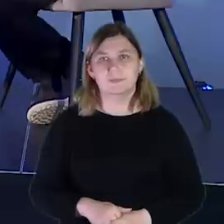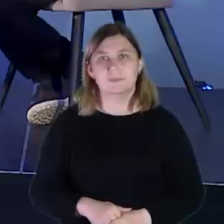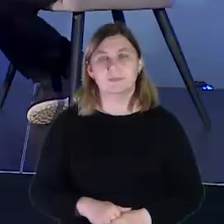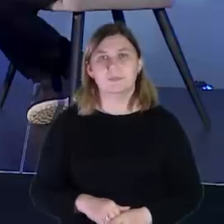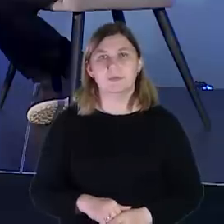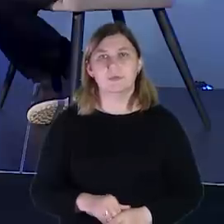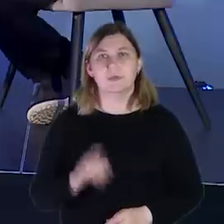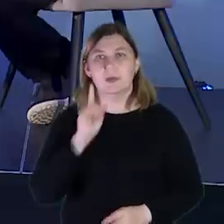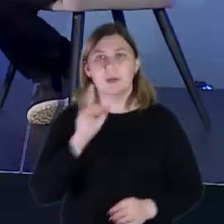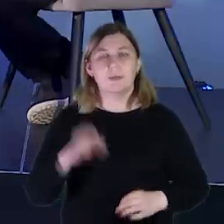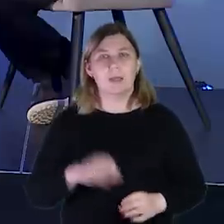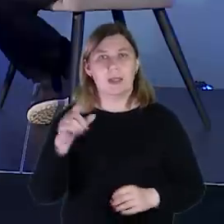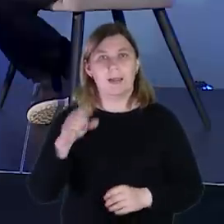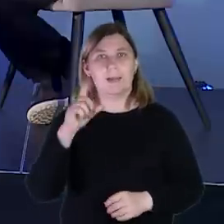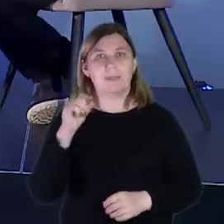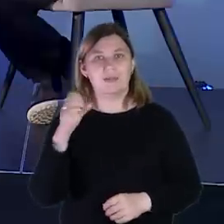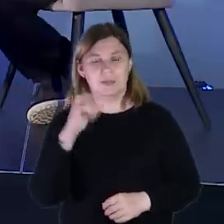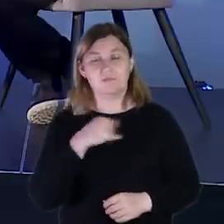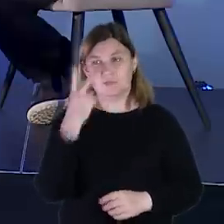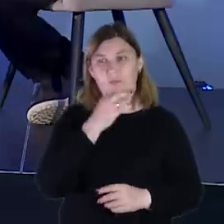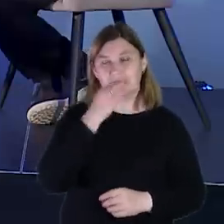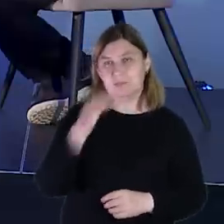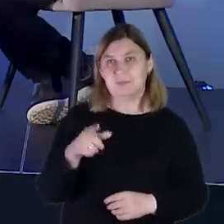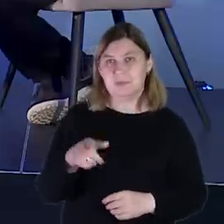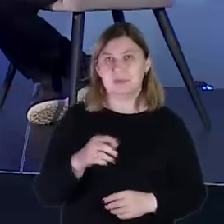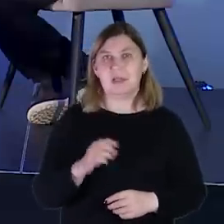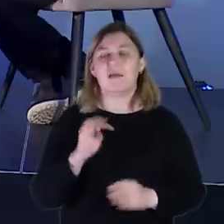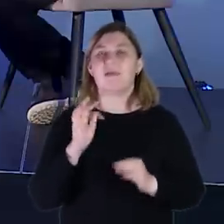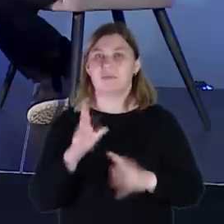Pan major czytał Sergiusza Piaseckiego? -Oczywiście, to klasyka! Ale muszę wam